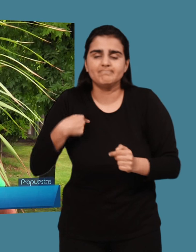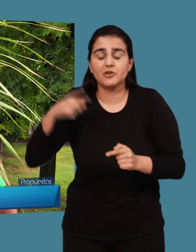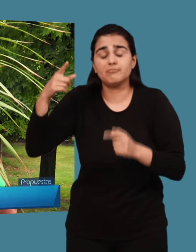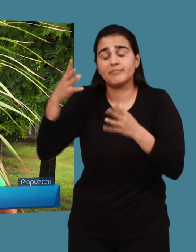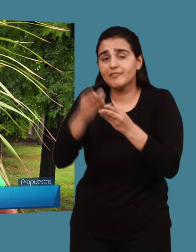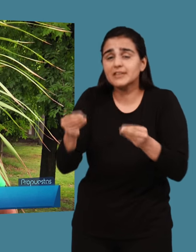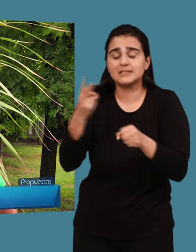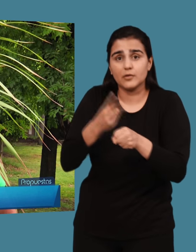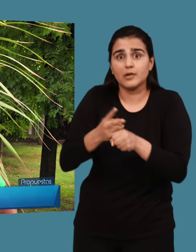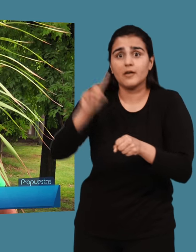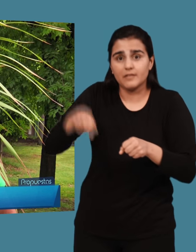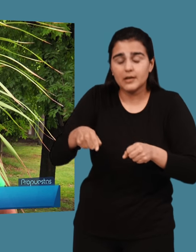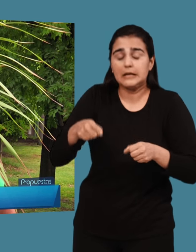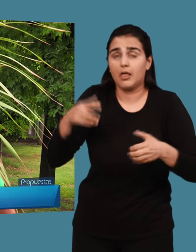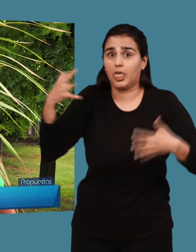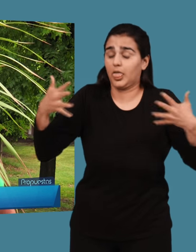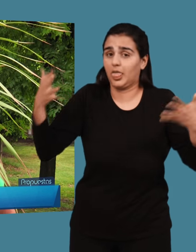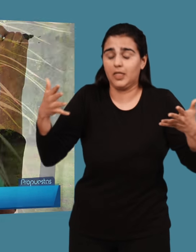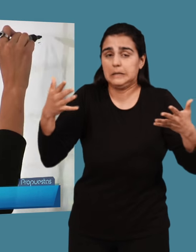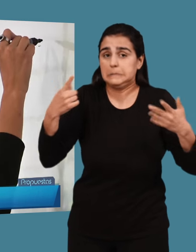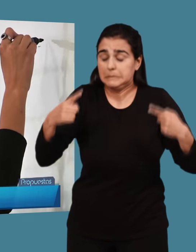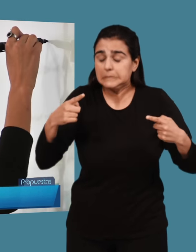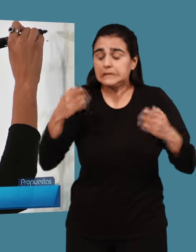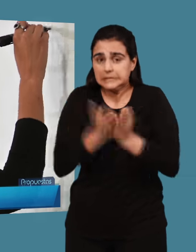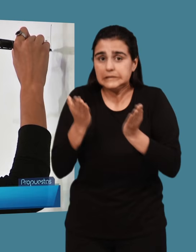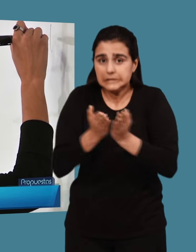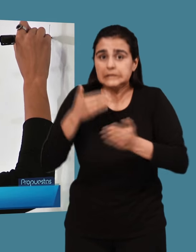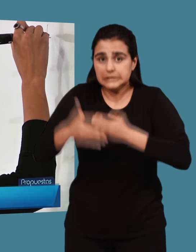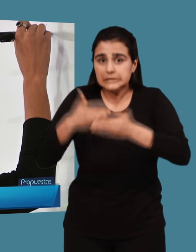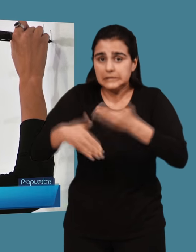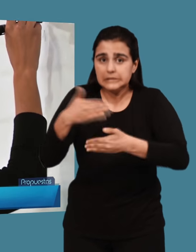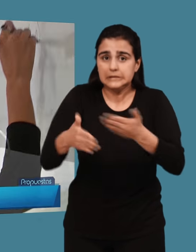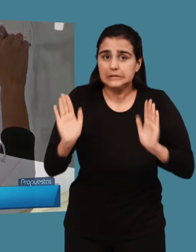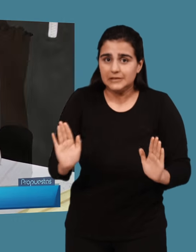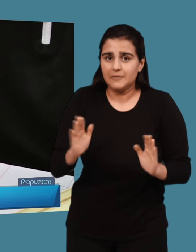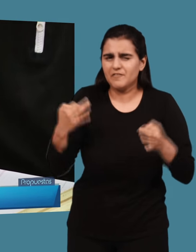Vine de la secundaria, estoy medio perdido todavía, pero a full el mes, así vengo pero